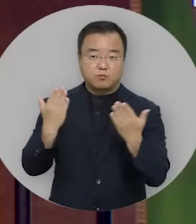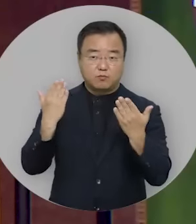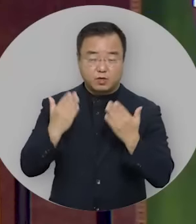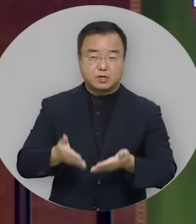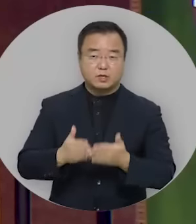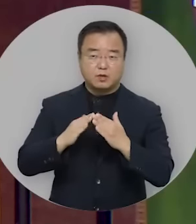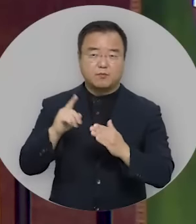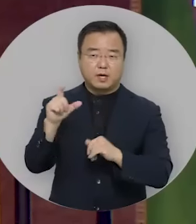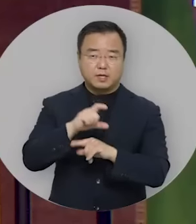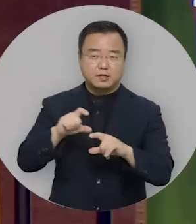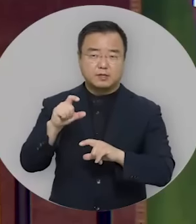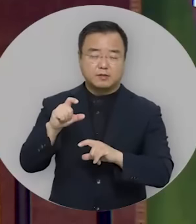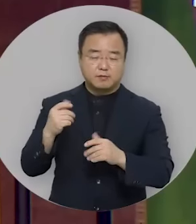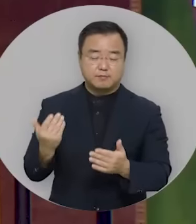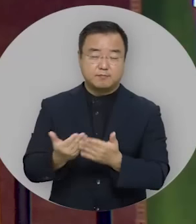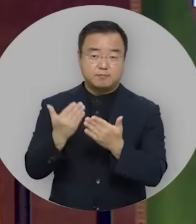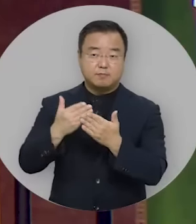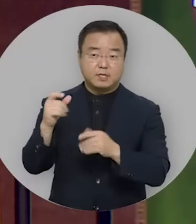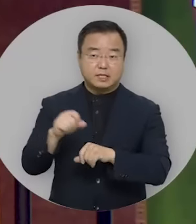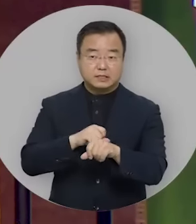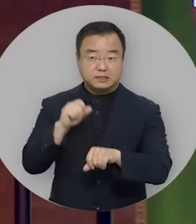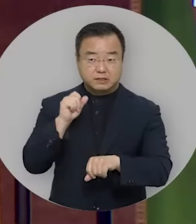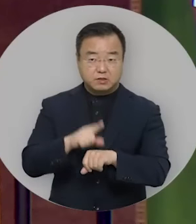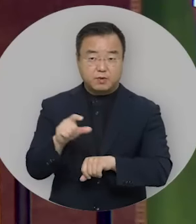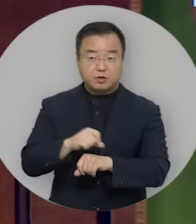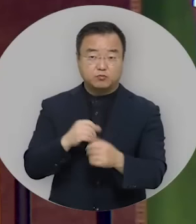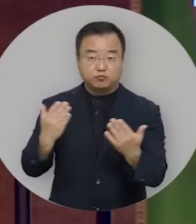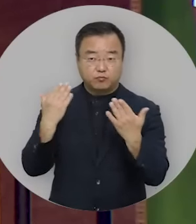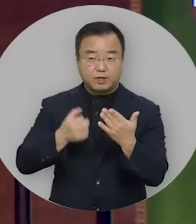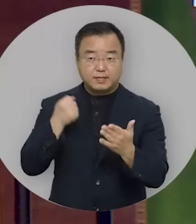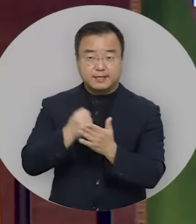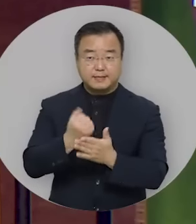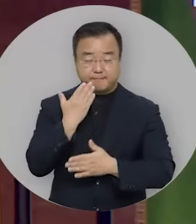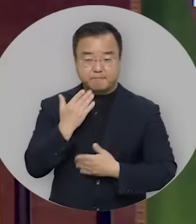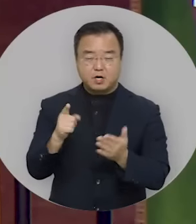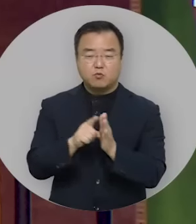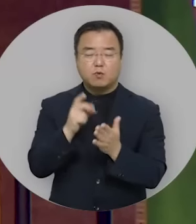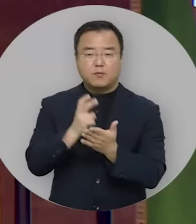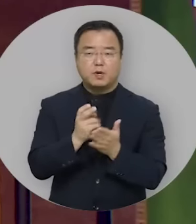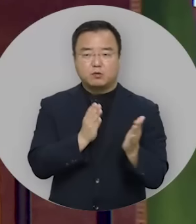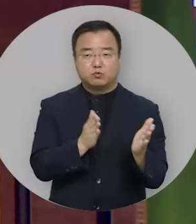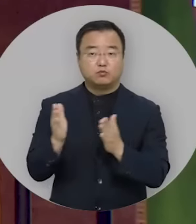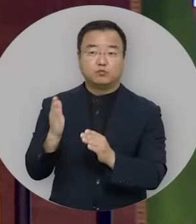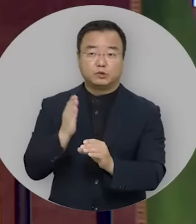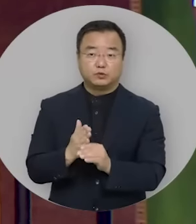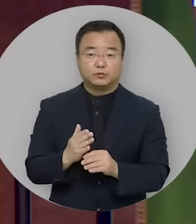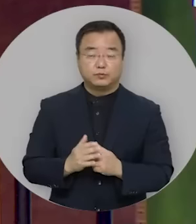한 걸음 더 나아가서 특성화 특수학교로 지정할 수 있도록 지금 법 개정 추진하고 있고